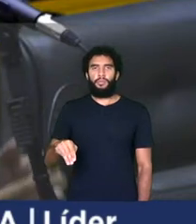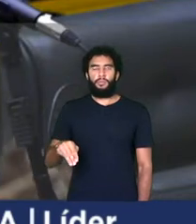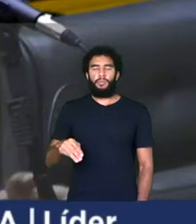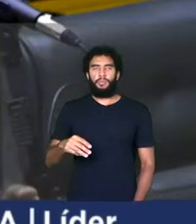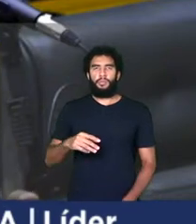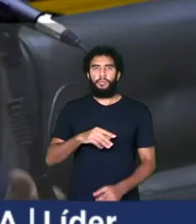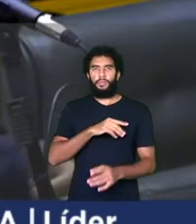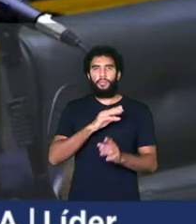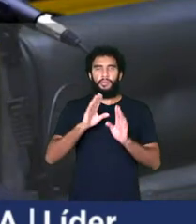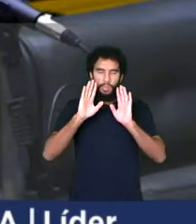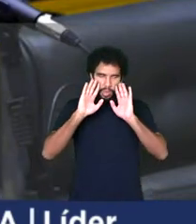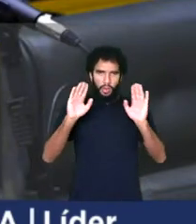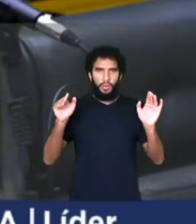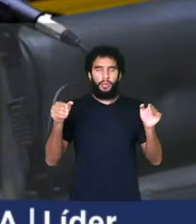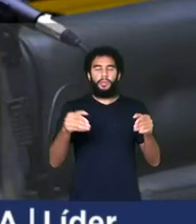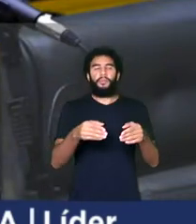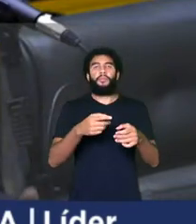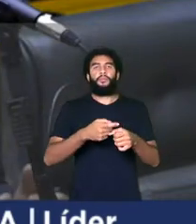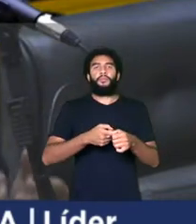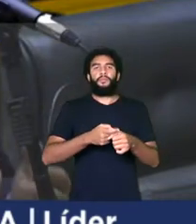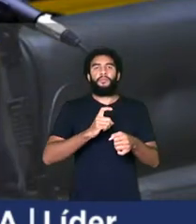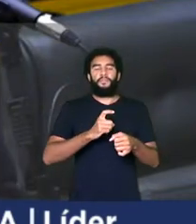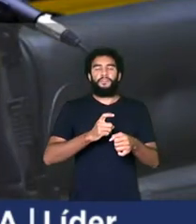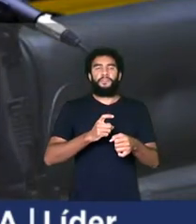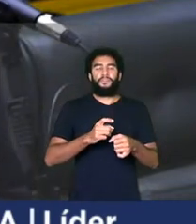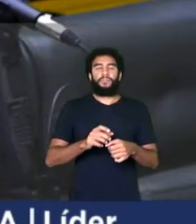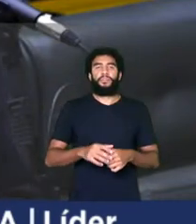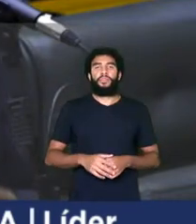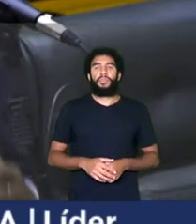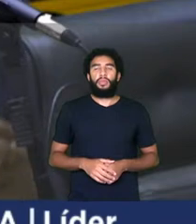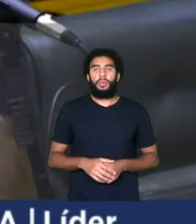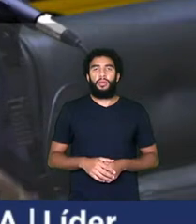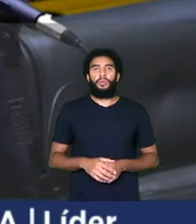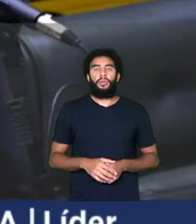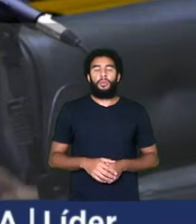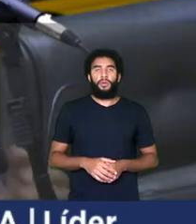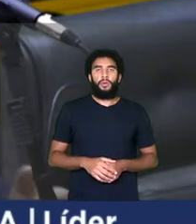FUNDO ELFO, RUMOS DA FILANTROPIA NO CONSELHO REGIONAL DE CONTABILIDADE DE SÃO PAULO. PARABENIZAR A